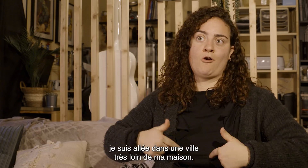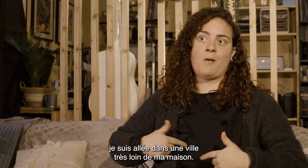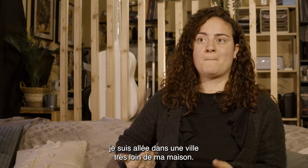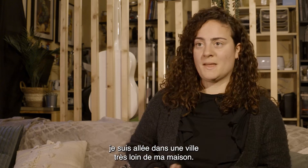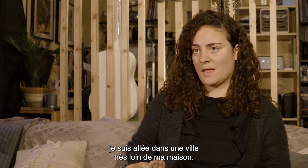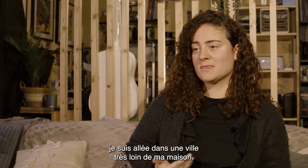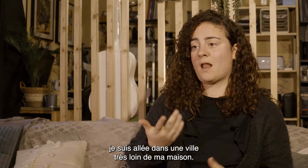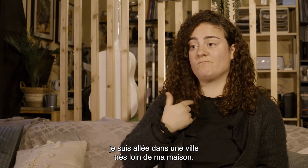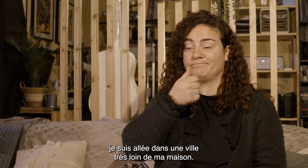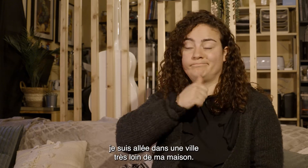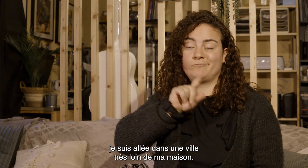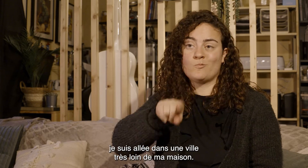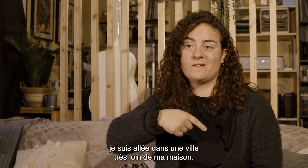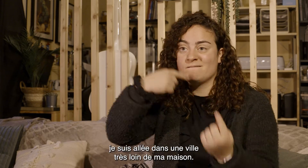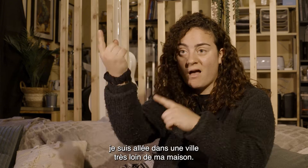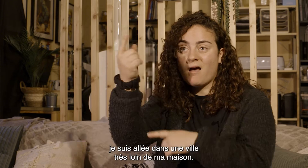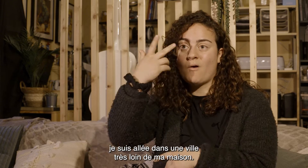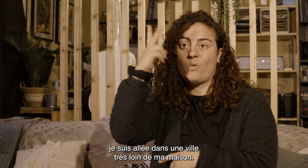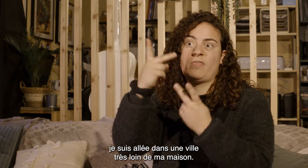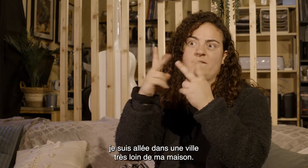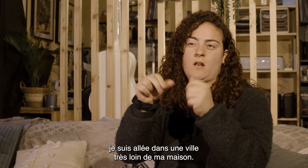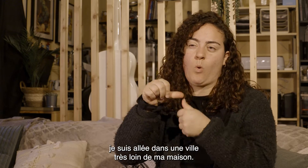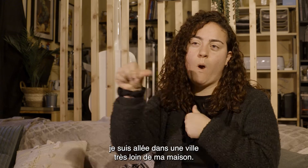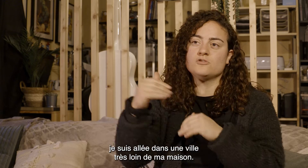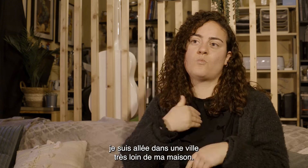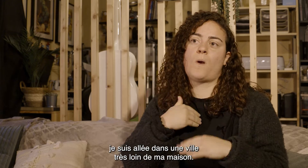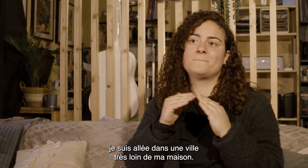je suis allée dans une ville très loin de ma maison.